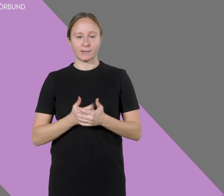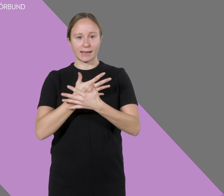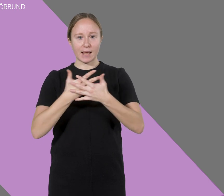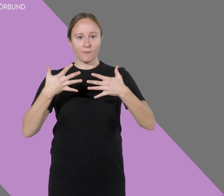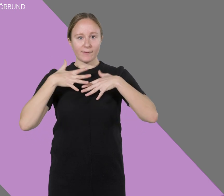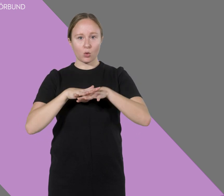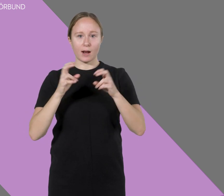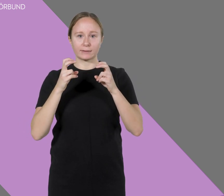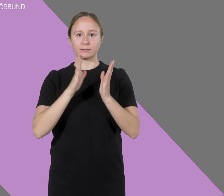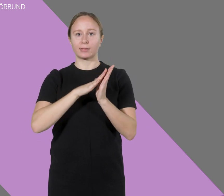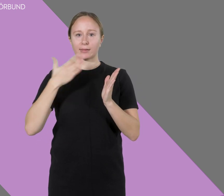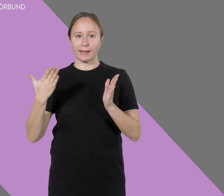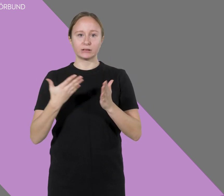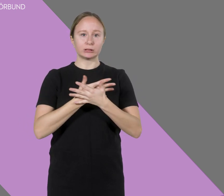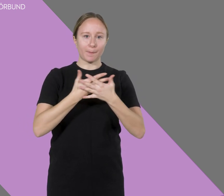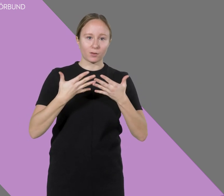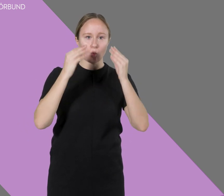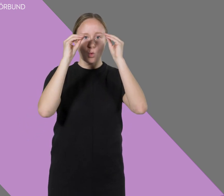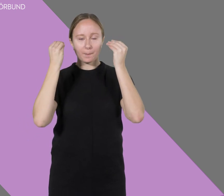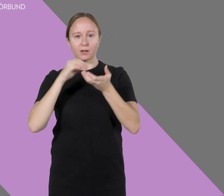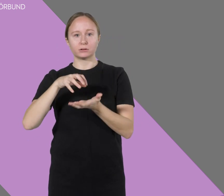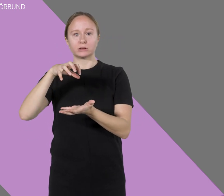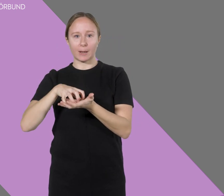Kieliverkostos elektroniska tidning Kieli, koulutus ja yhteiskunta -